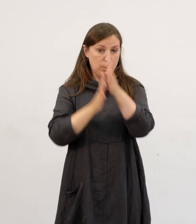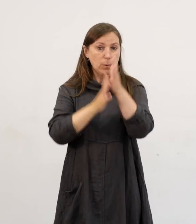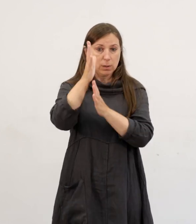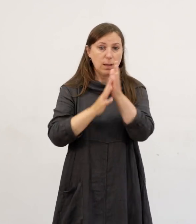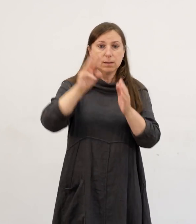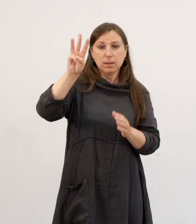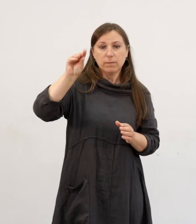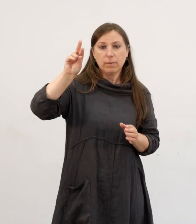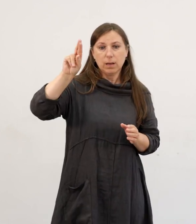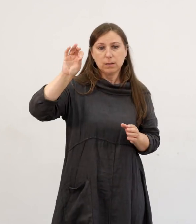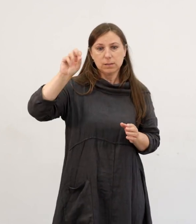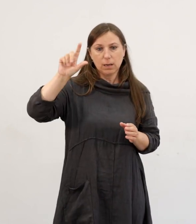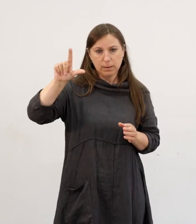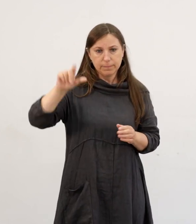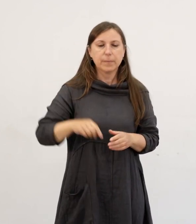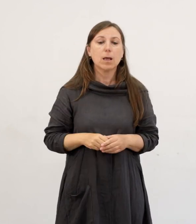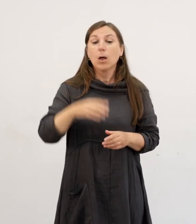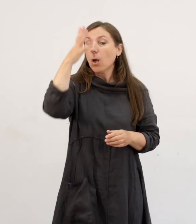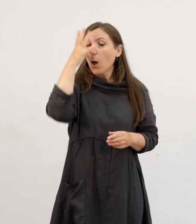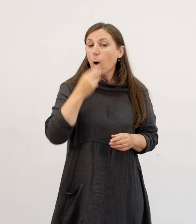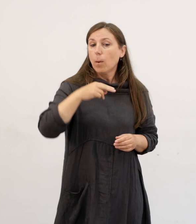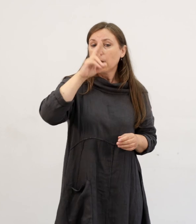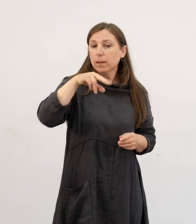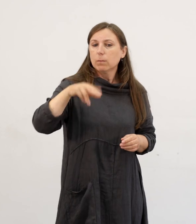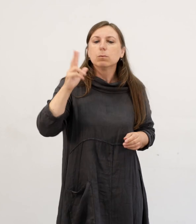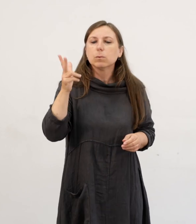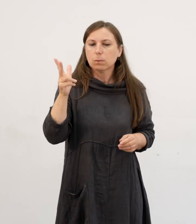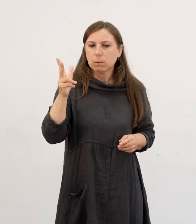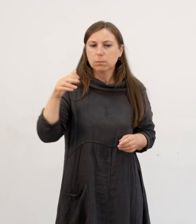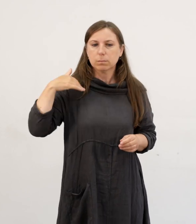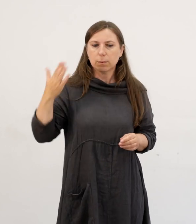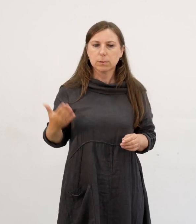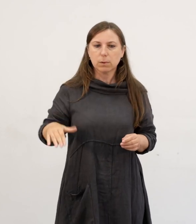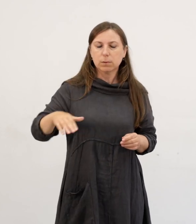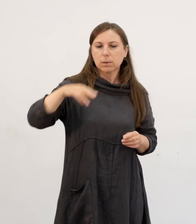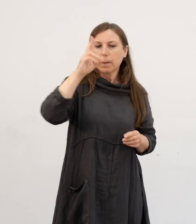Obraz został namalowany przez białostockiego malarza Jerzego Łabanowskiego.